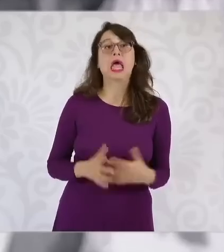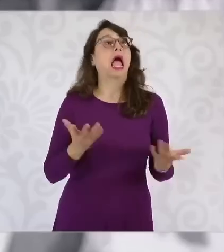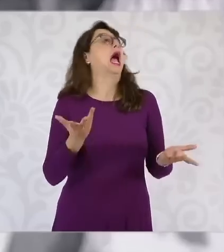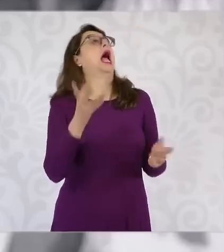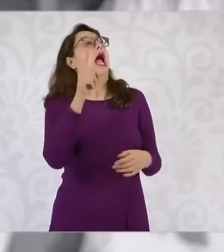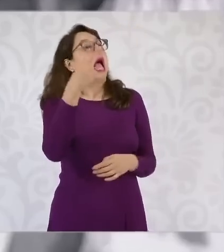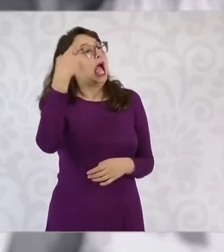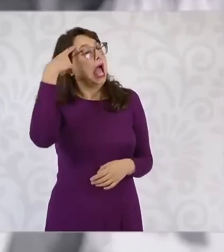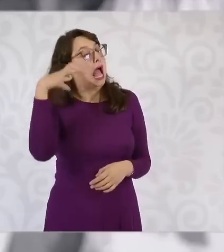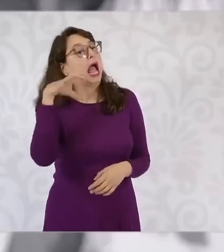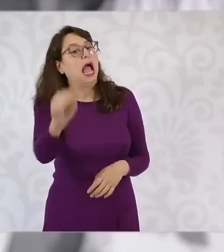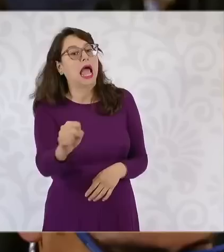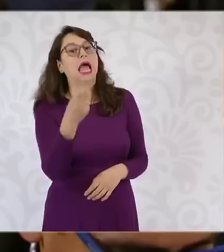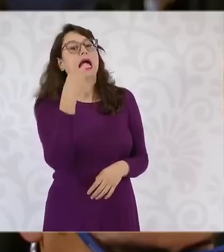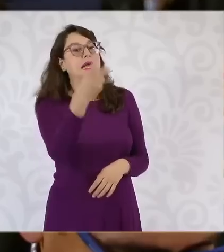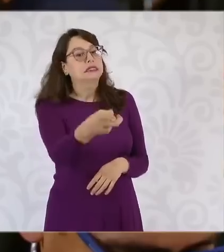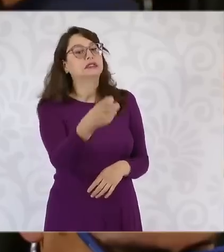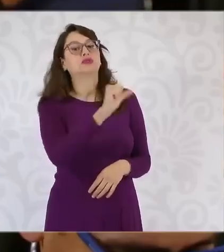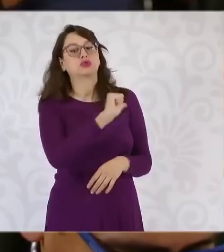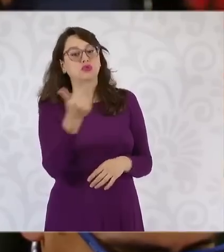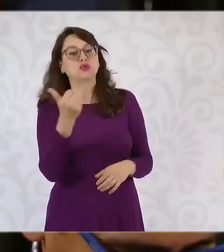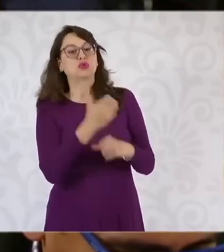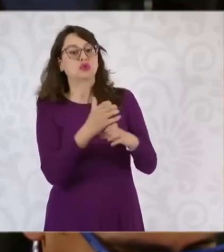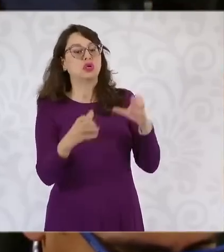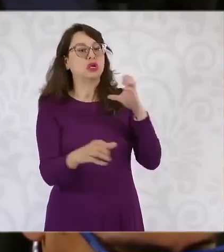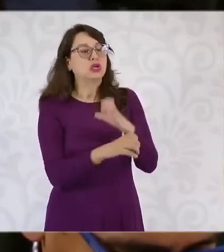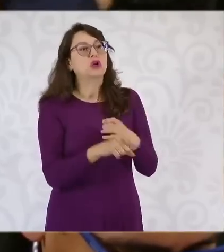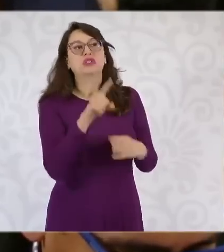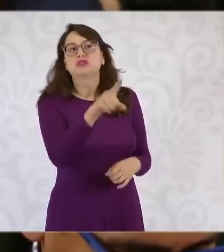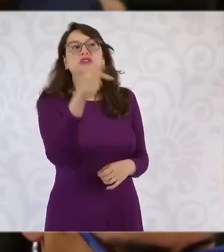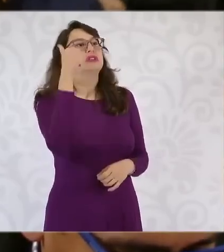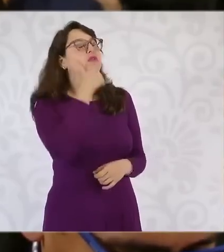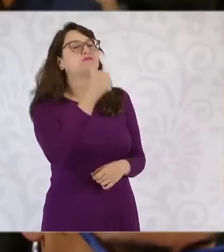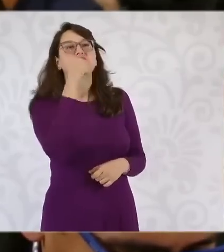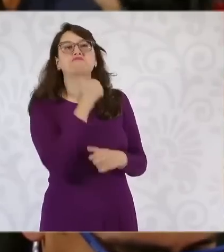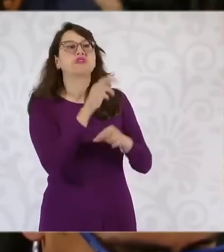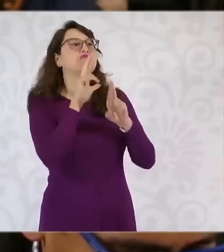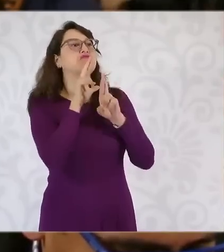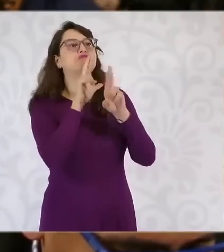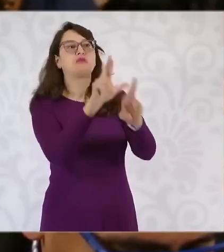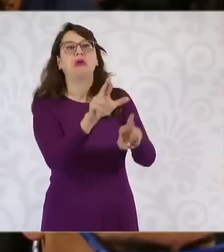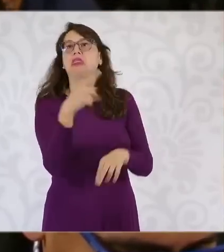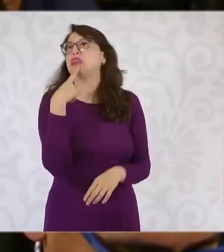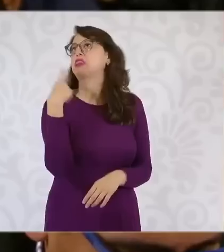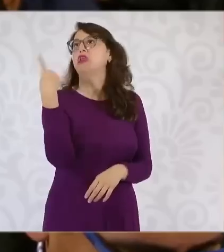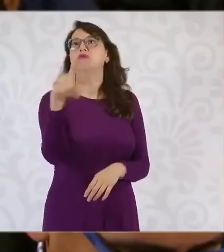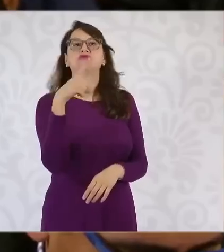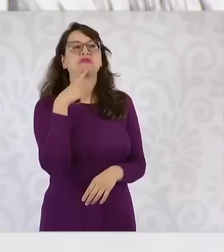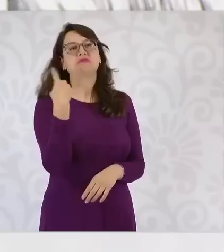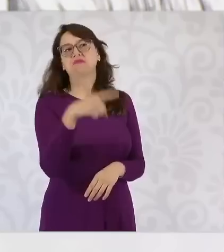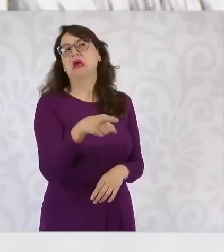que eso eso presenta tu denuncia eso es eso es una salida muy fácil presentar No pues es lo que debe